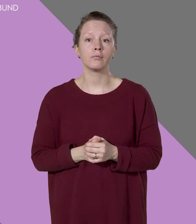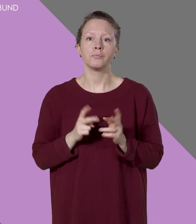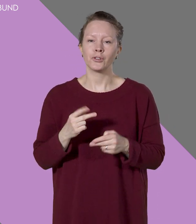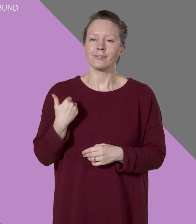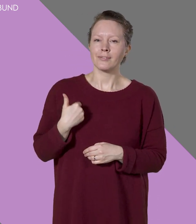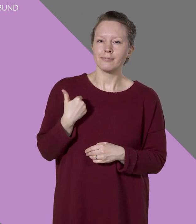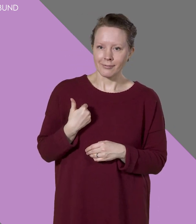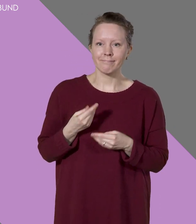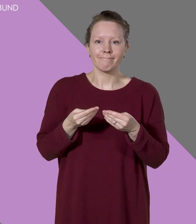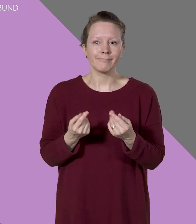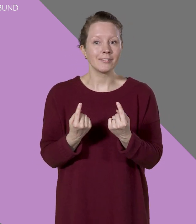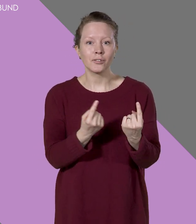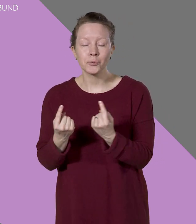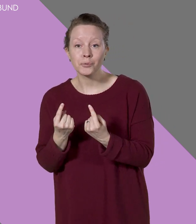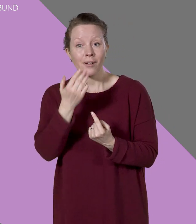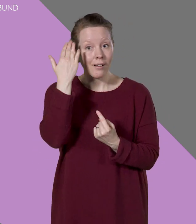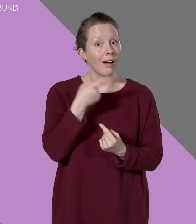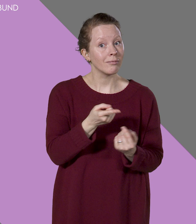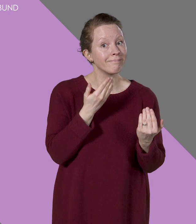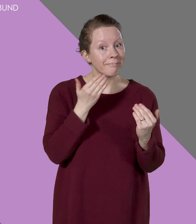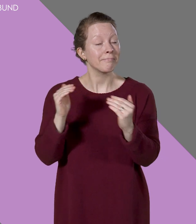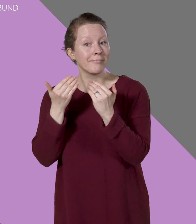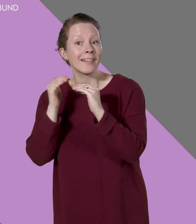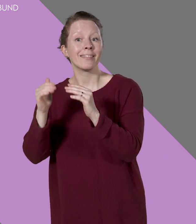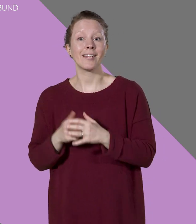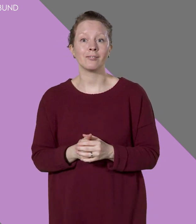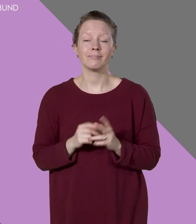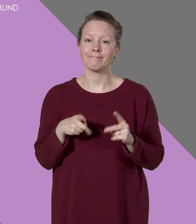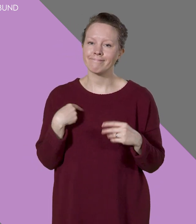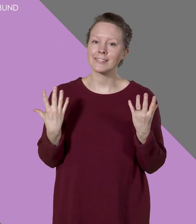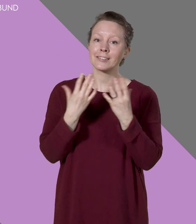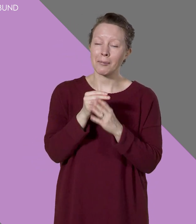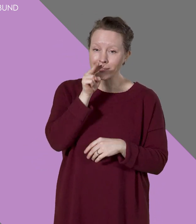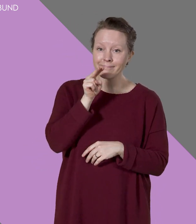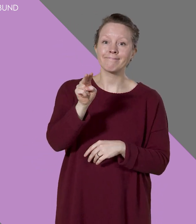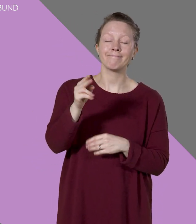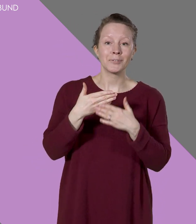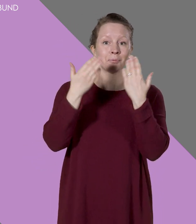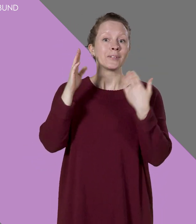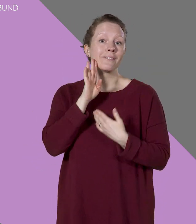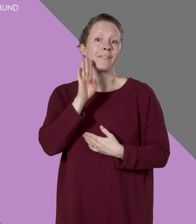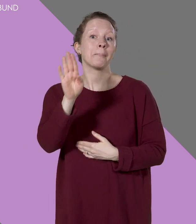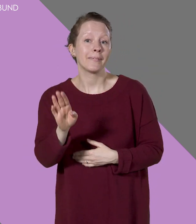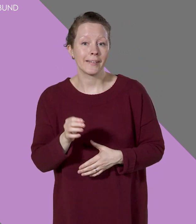samt en känsla av att situationen rättas till och att vi går mot - en ljusare framtid tillsammans.